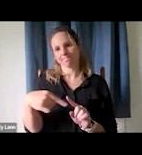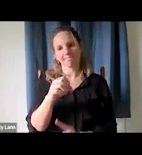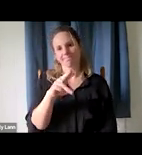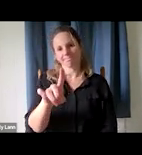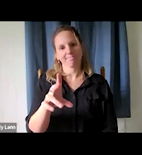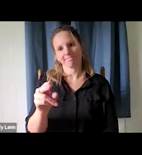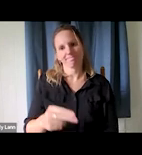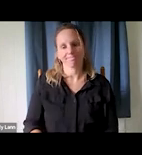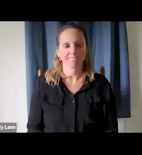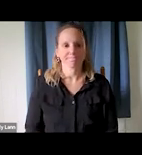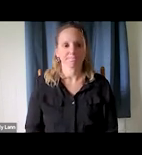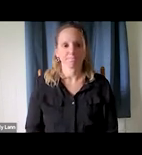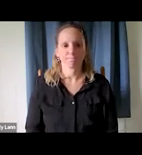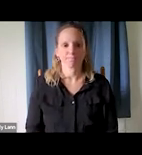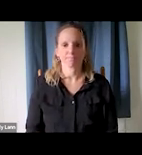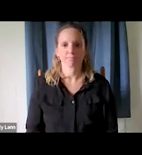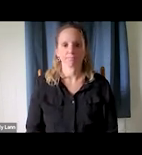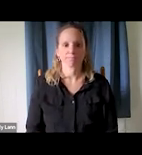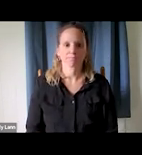por la Administración de la Seguridad Social.